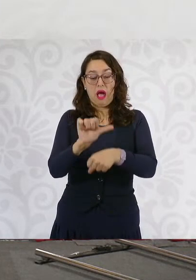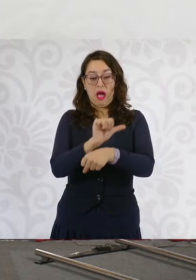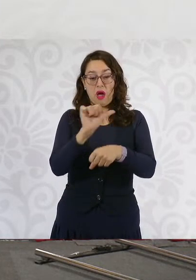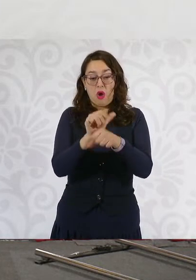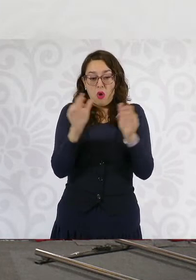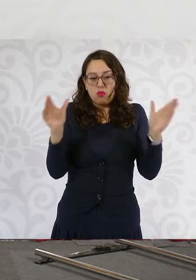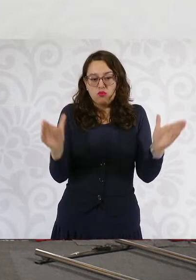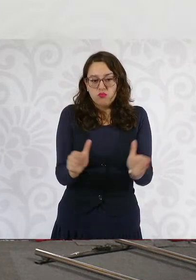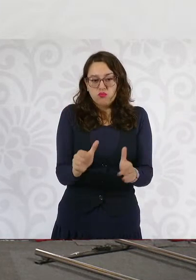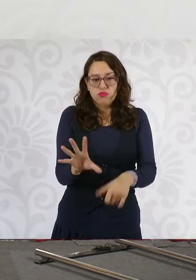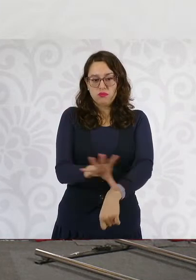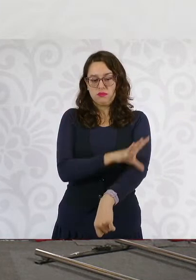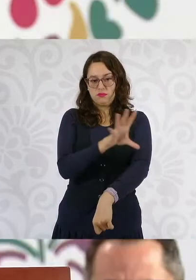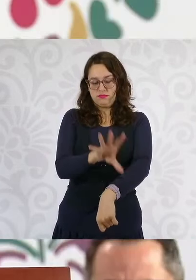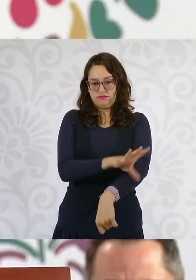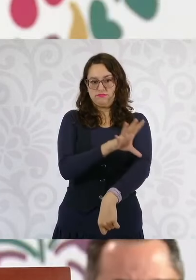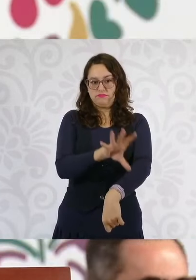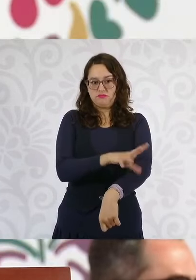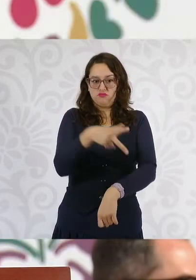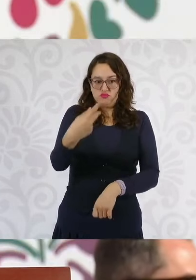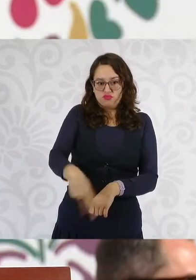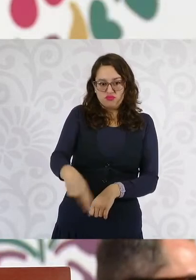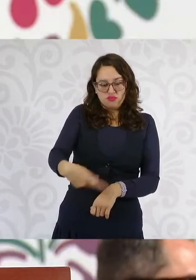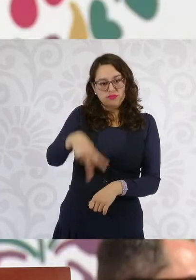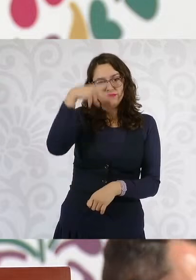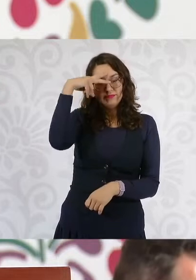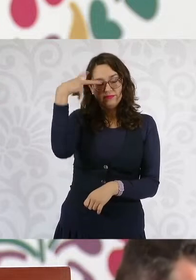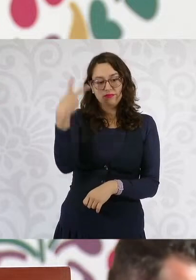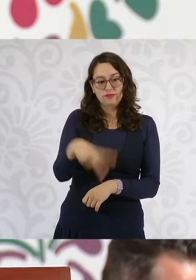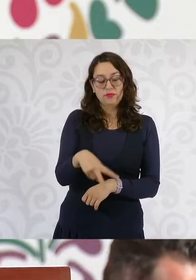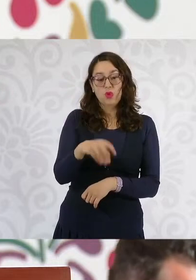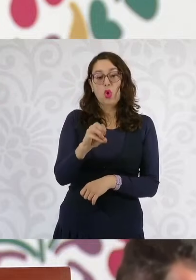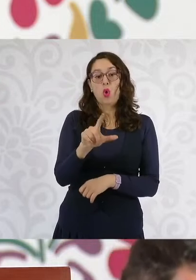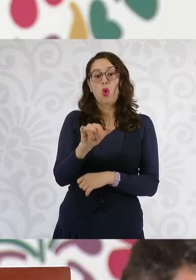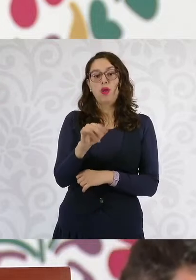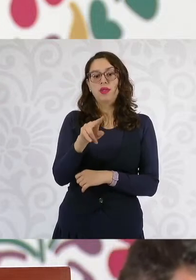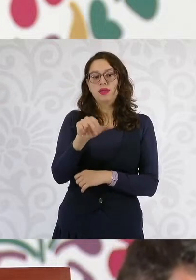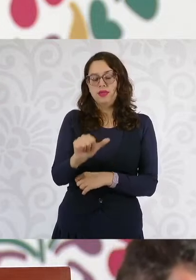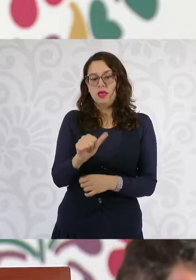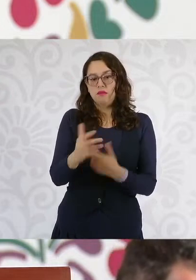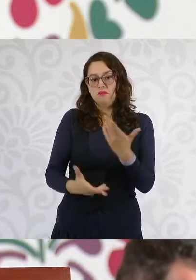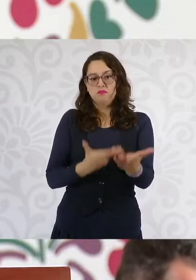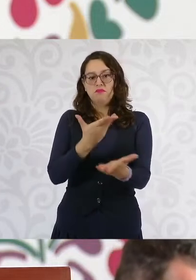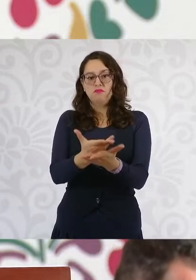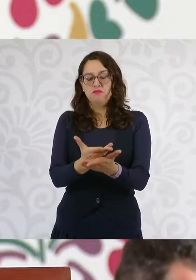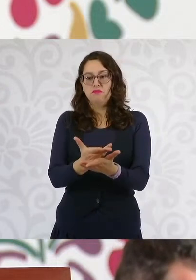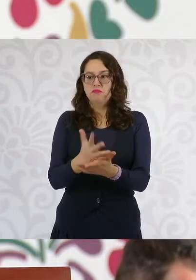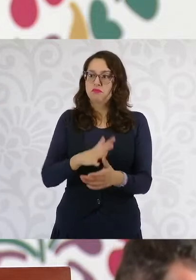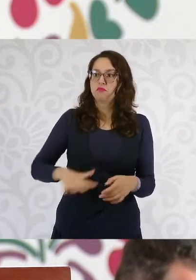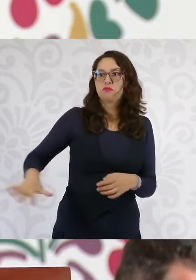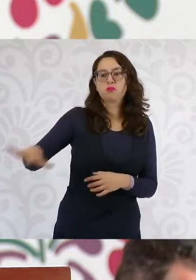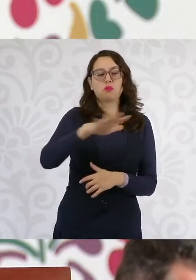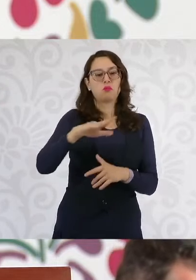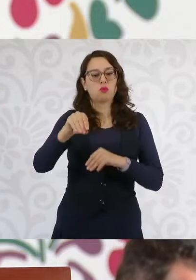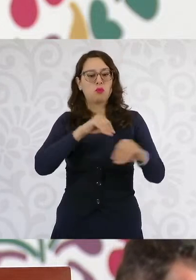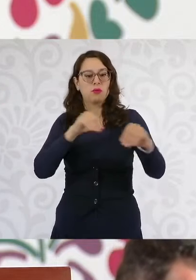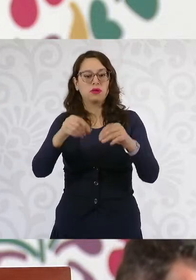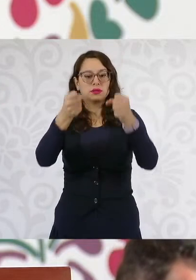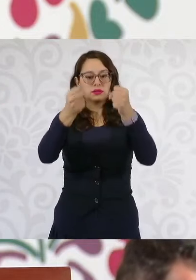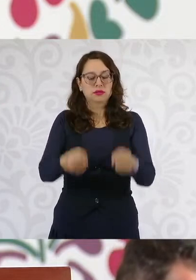ingeniería mexicana olina ofrecerá una opción de movilidad urbana segura eficiente sustentable y